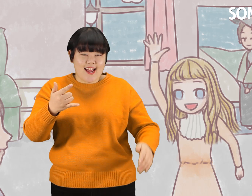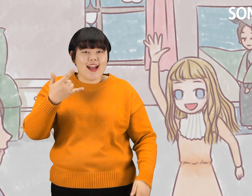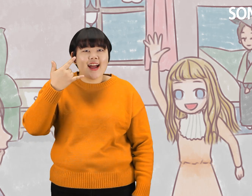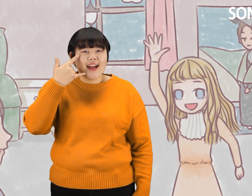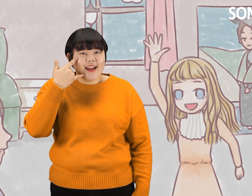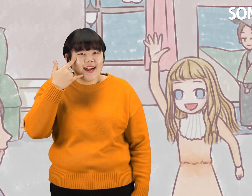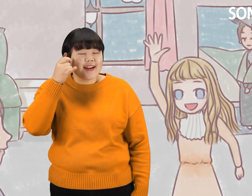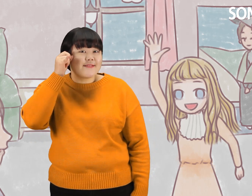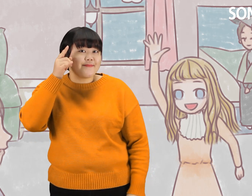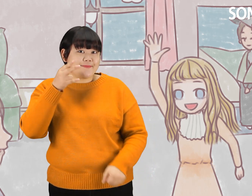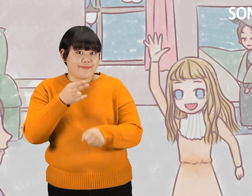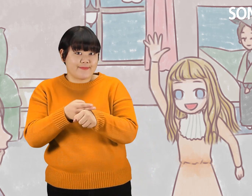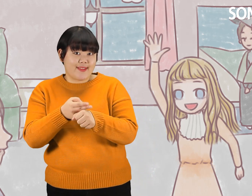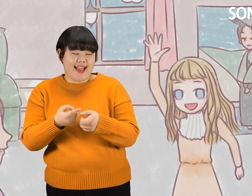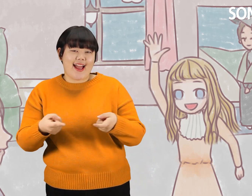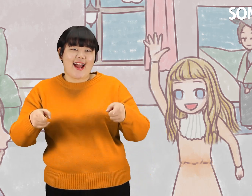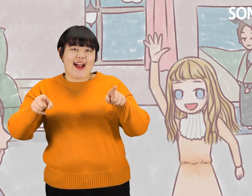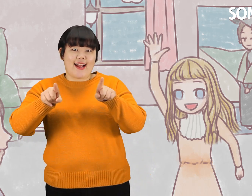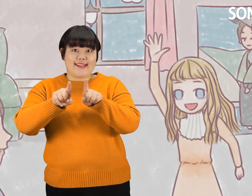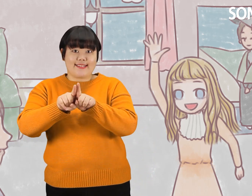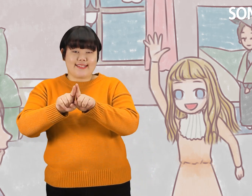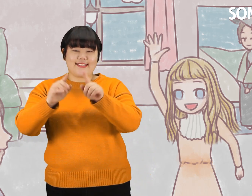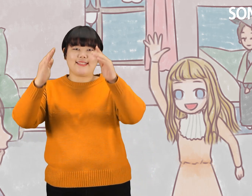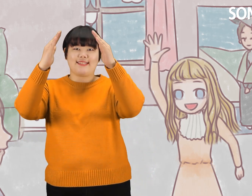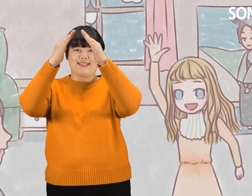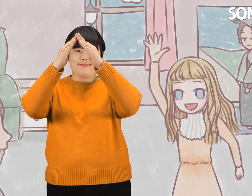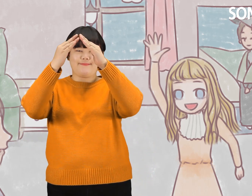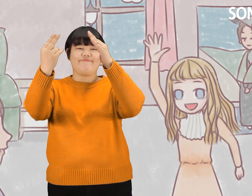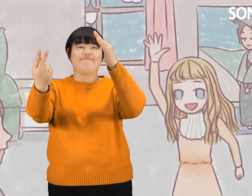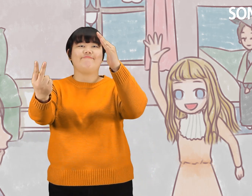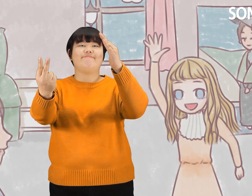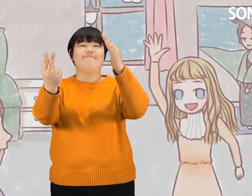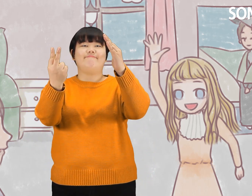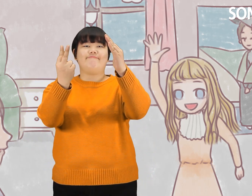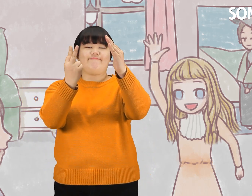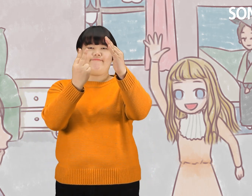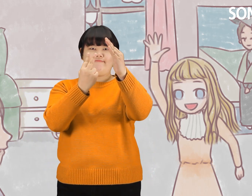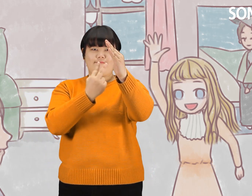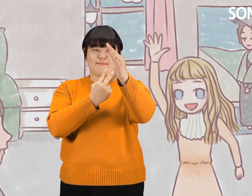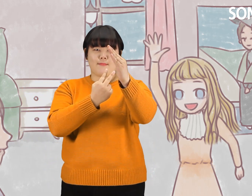ヘレンはサリバン先生と一緒に家に帰ってきました。